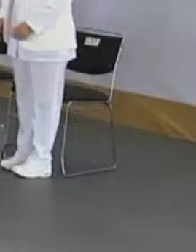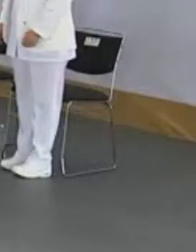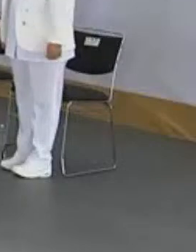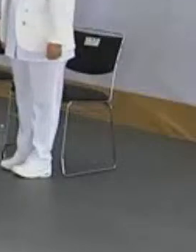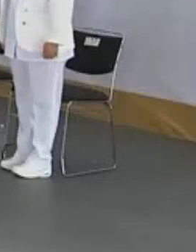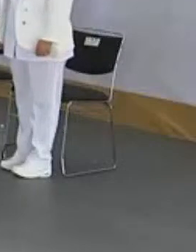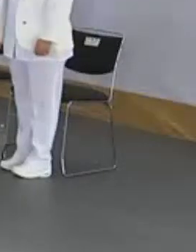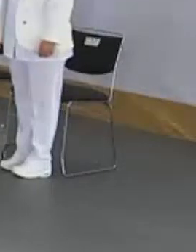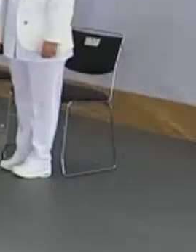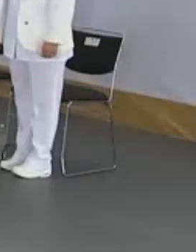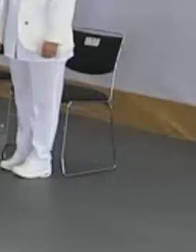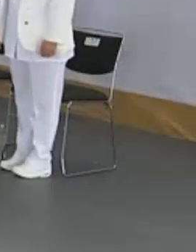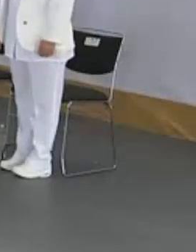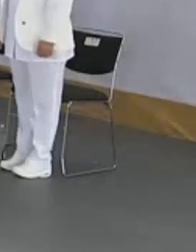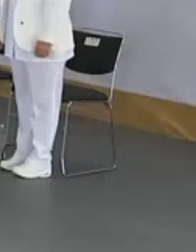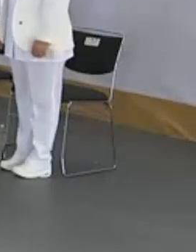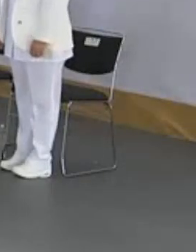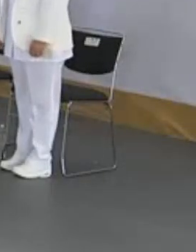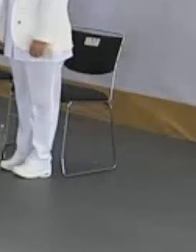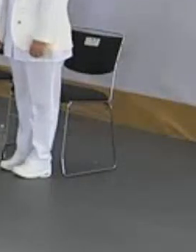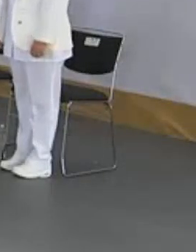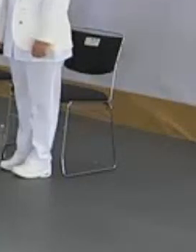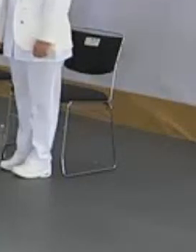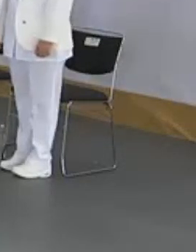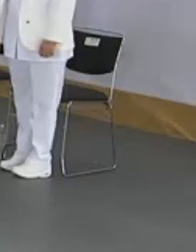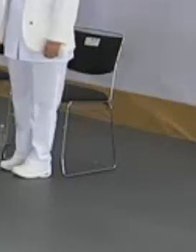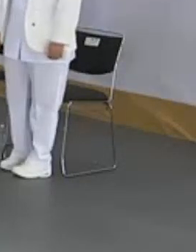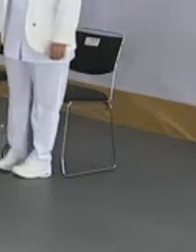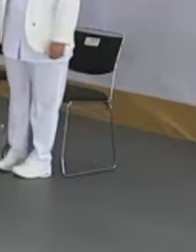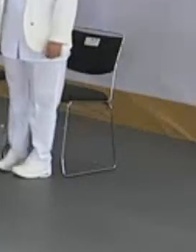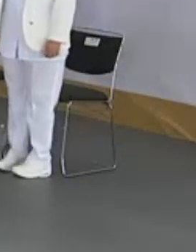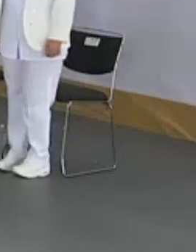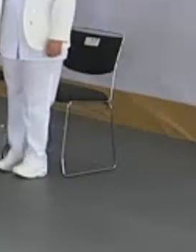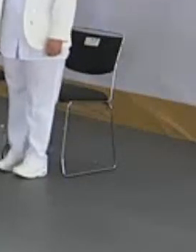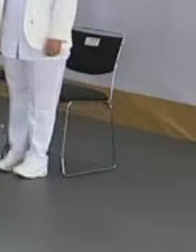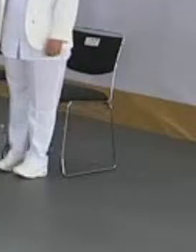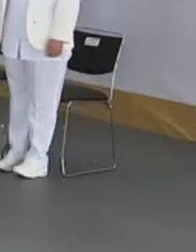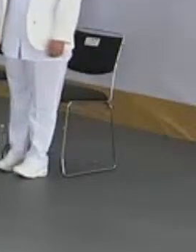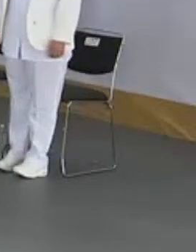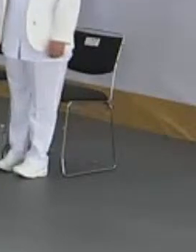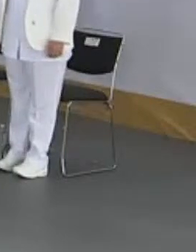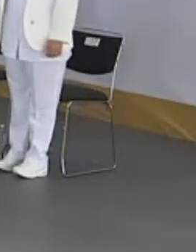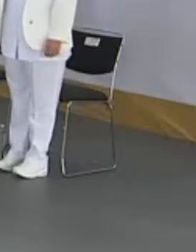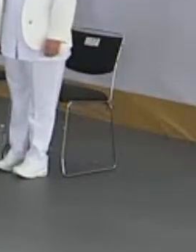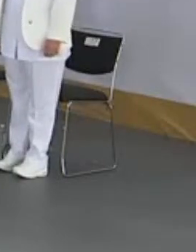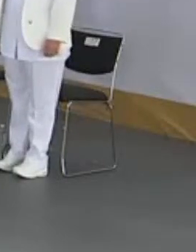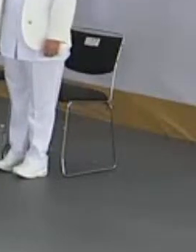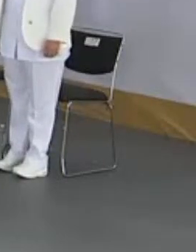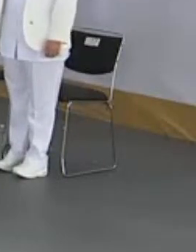Asimismo, damos la bienvenida a los representantes de los medios de comunicación, a quienes nos